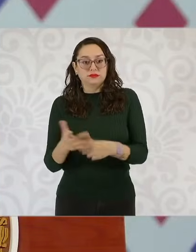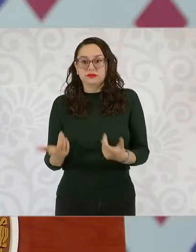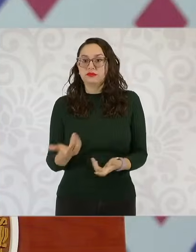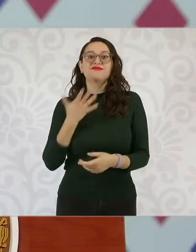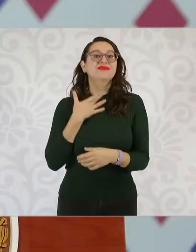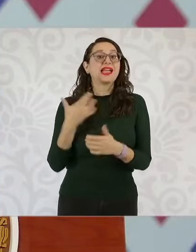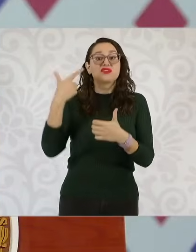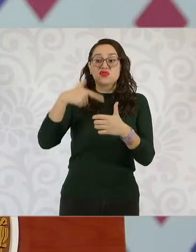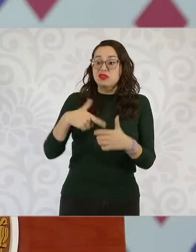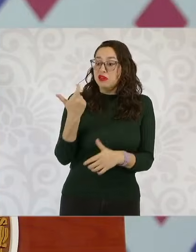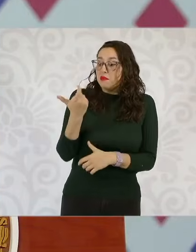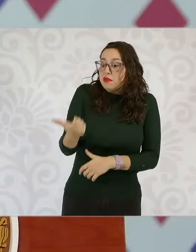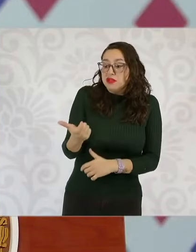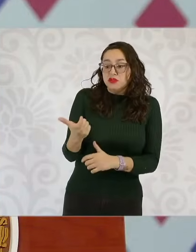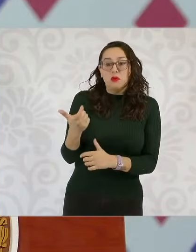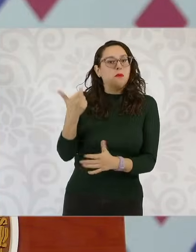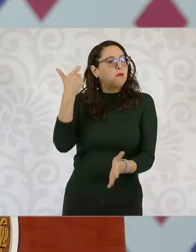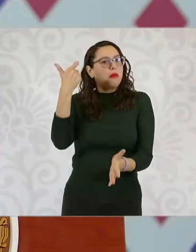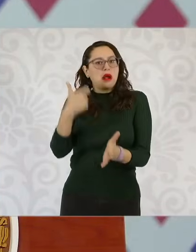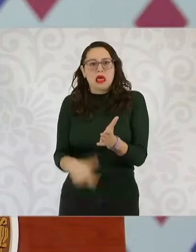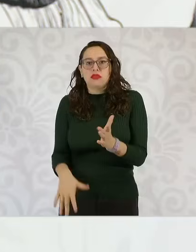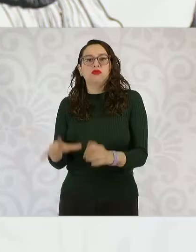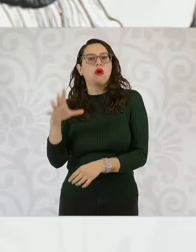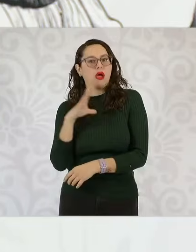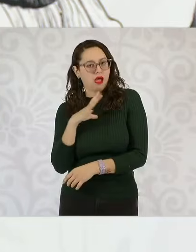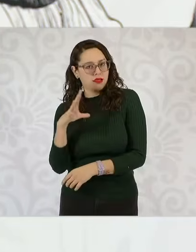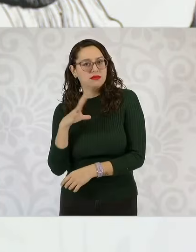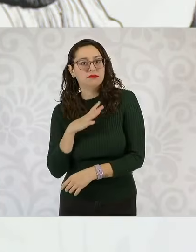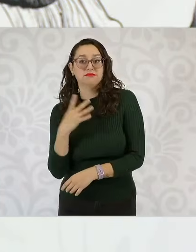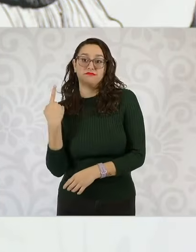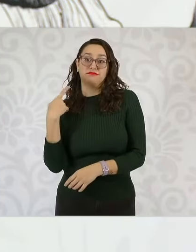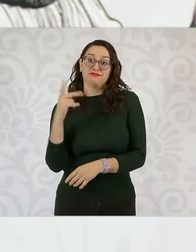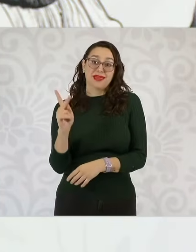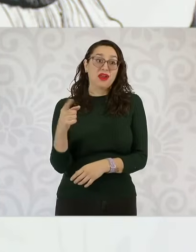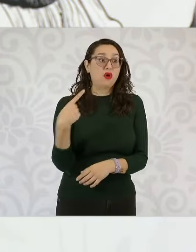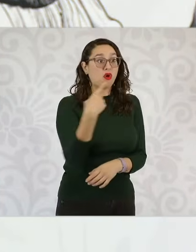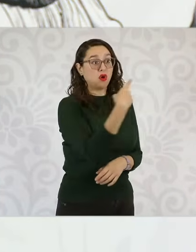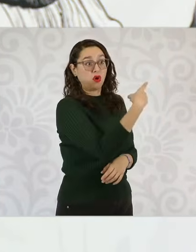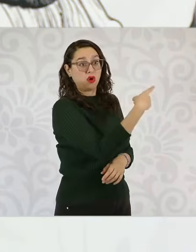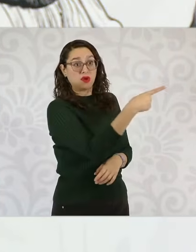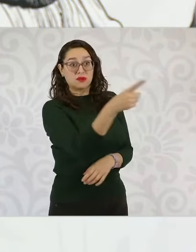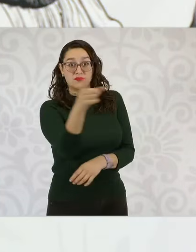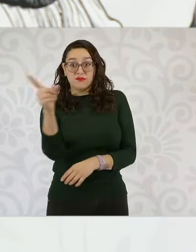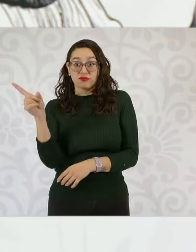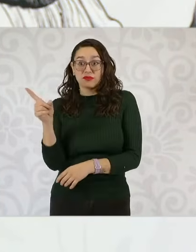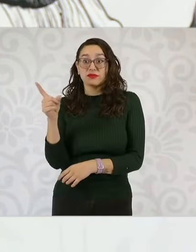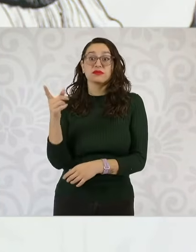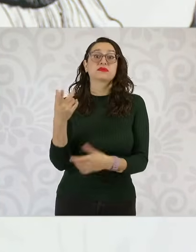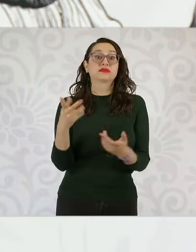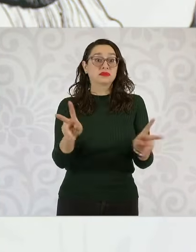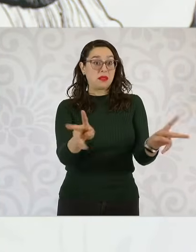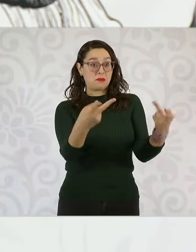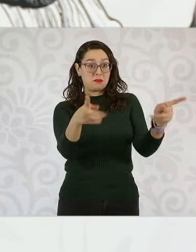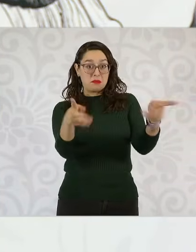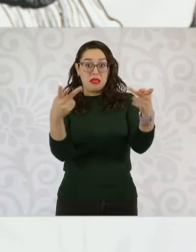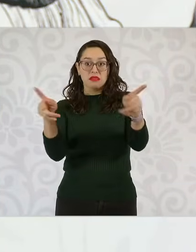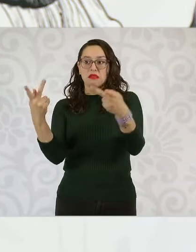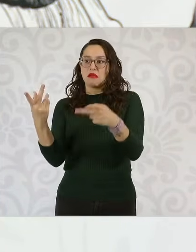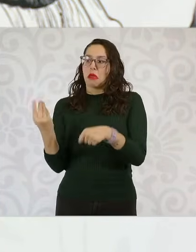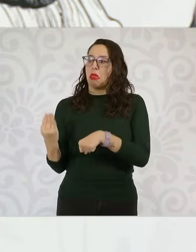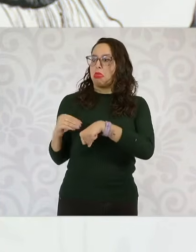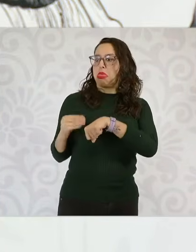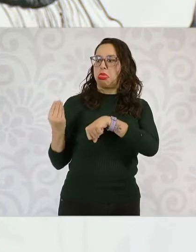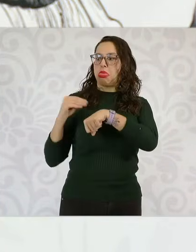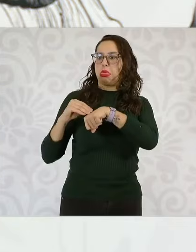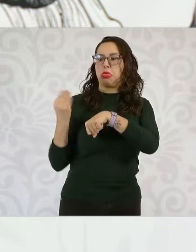Eh entonces más que fijar un precio o una ganancia máxima lo que queremos es llegar a un acuerdo con